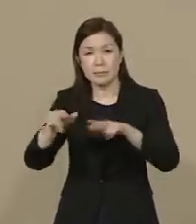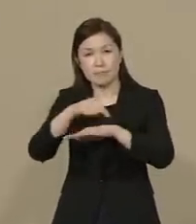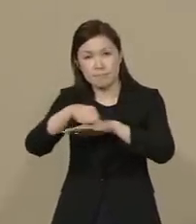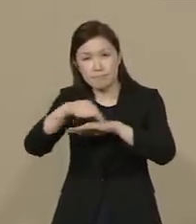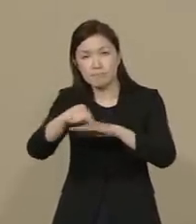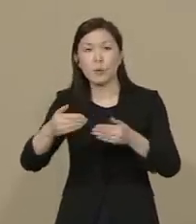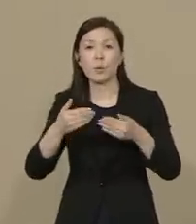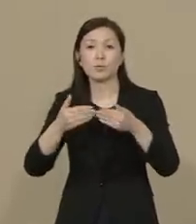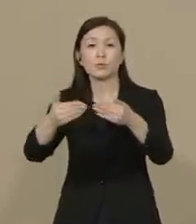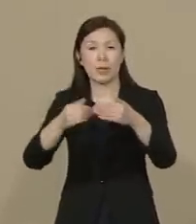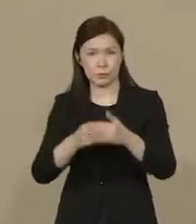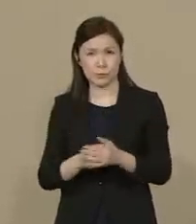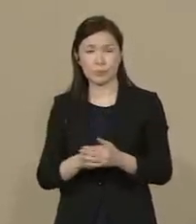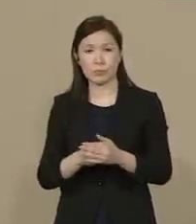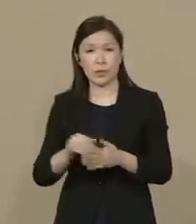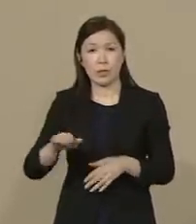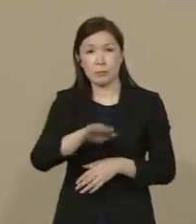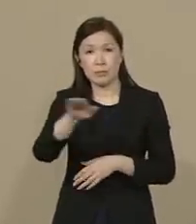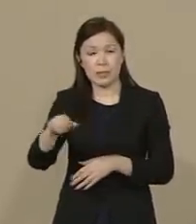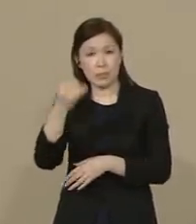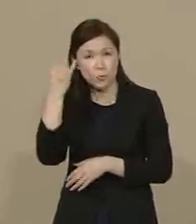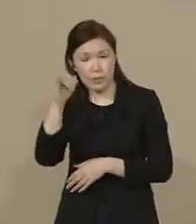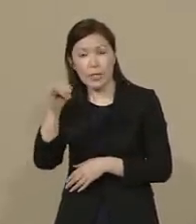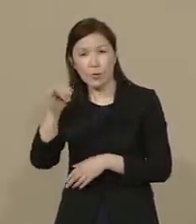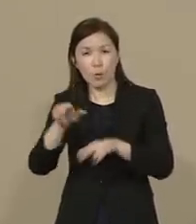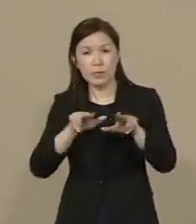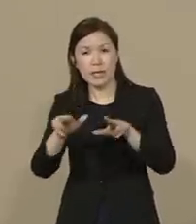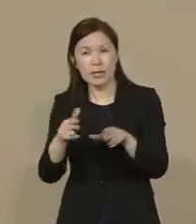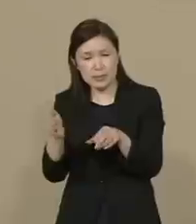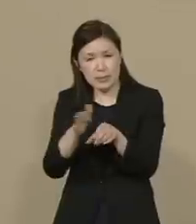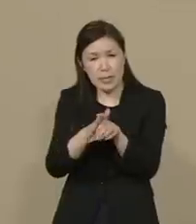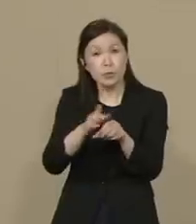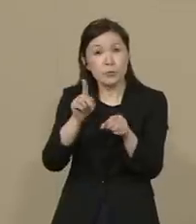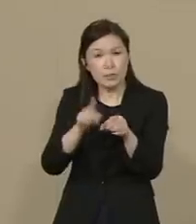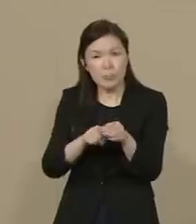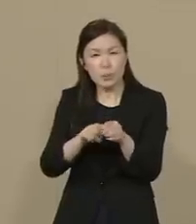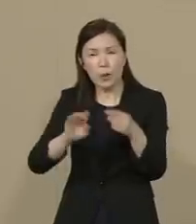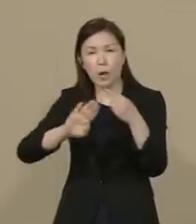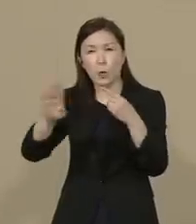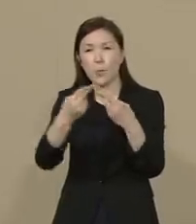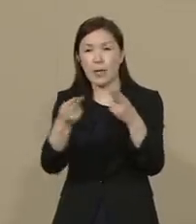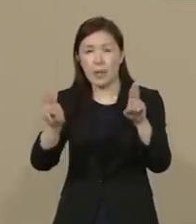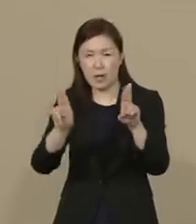生活者の声を政治に反映させる には公明党が必要です